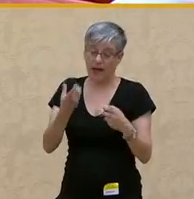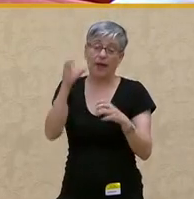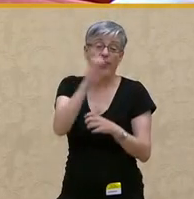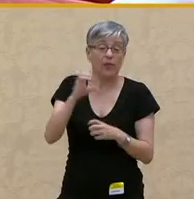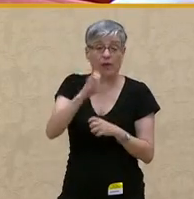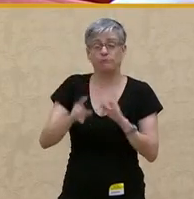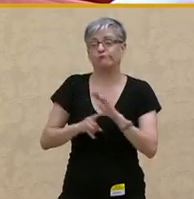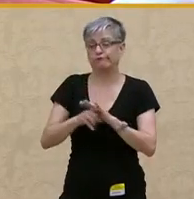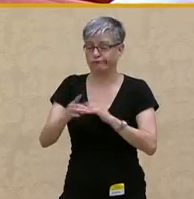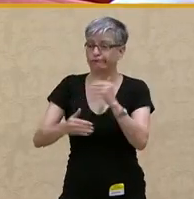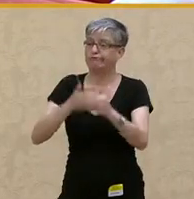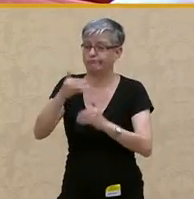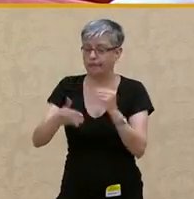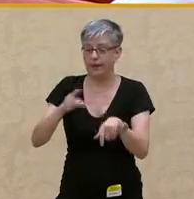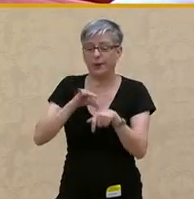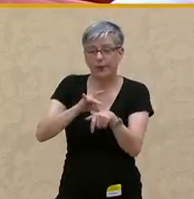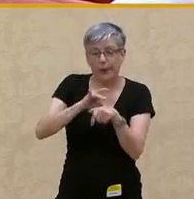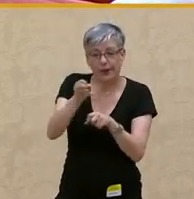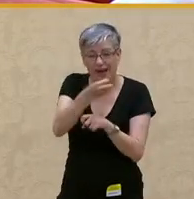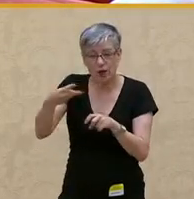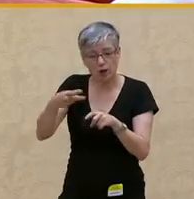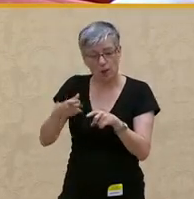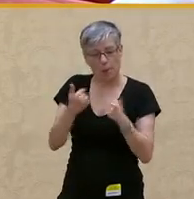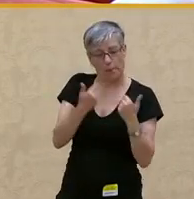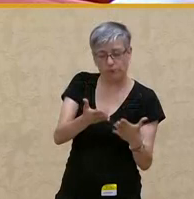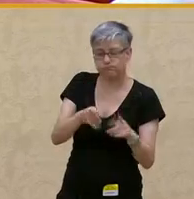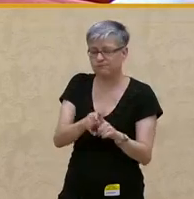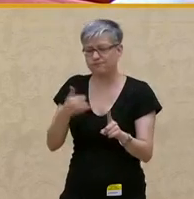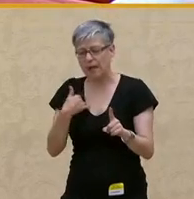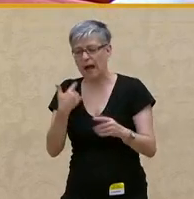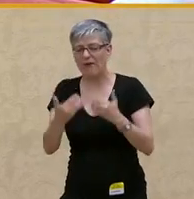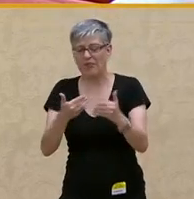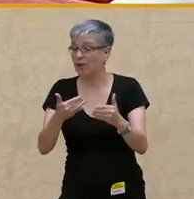se sigue avanzando en detección precoz, se sigue avanzando, pero creo que no es